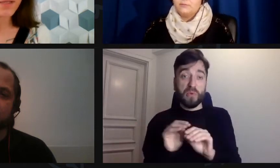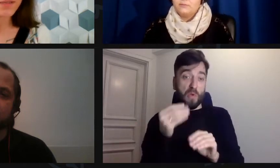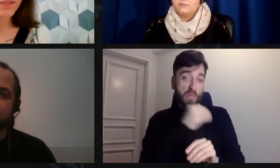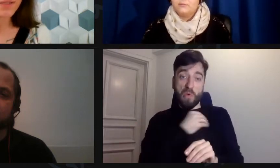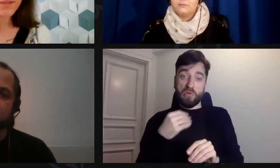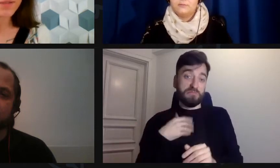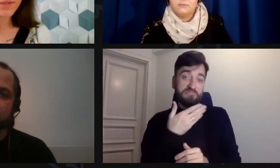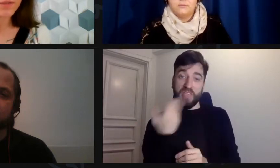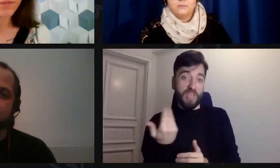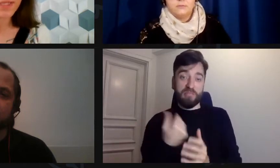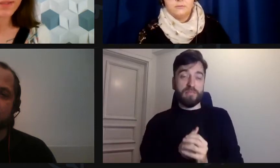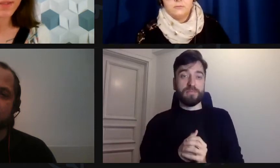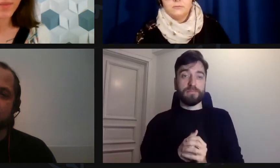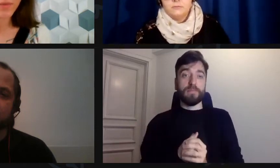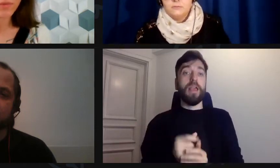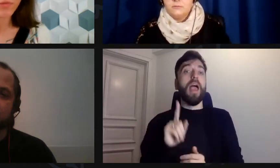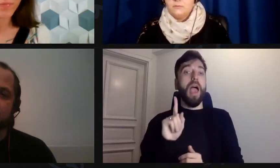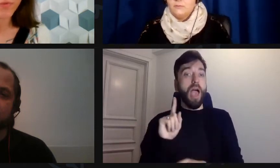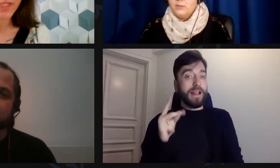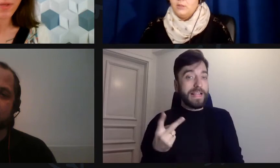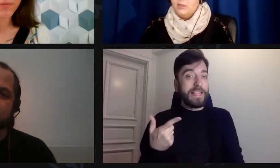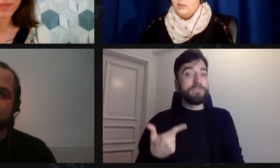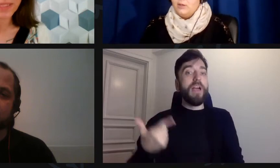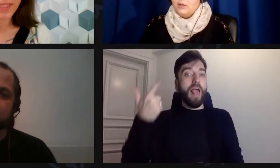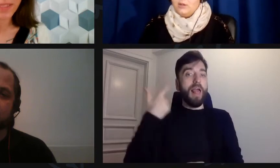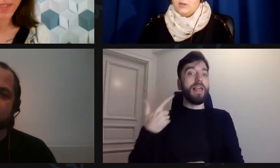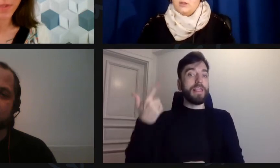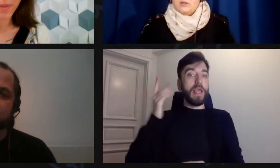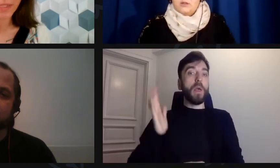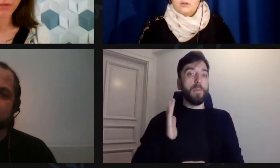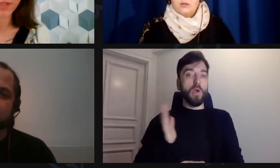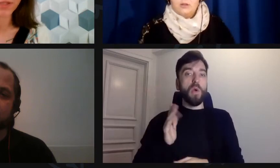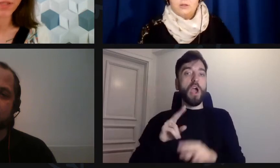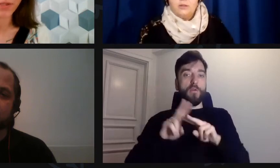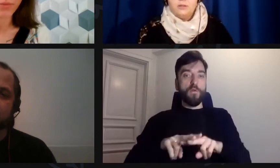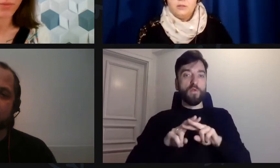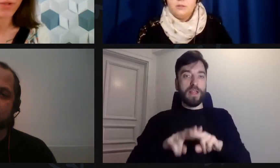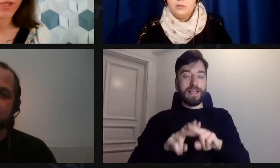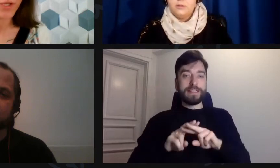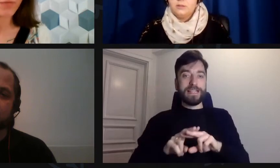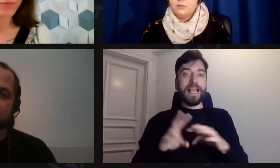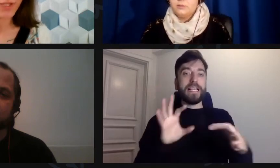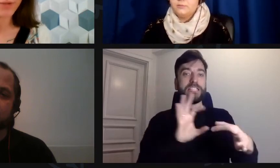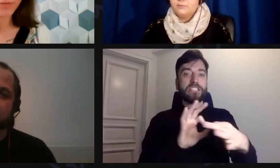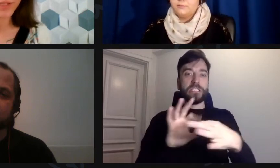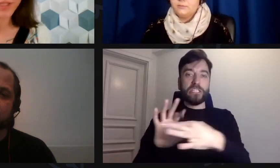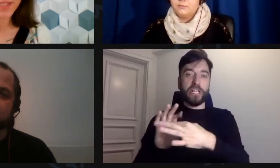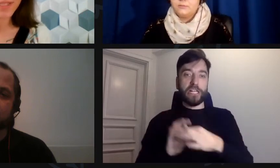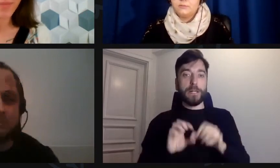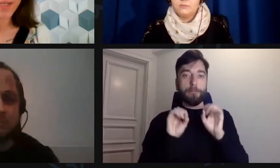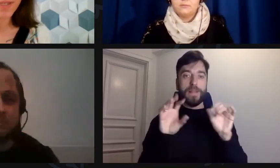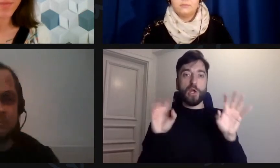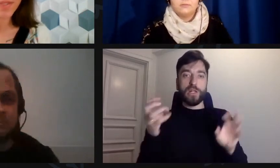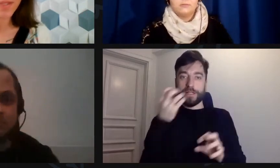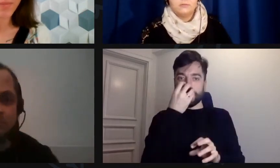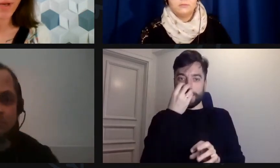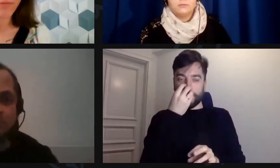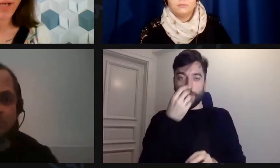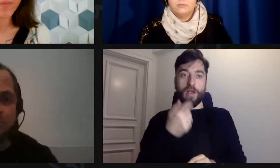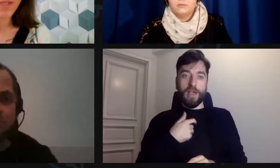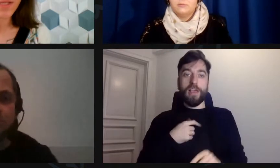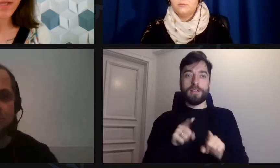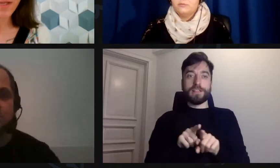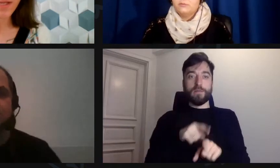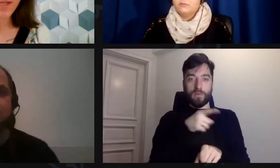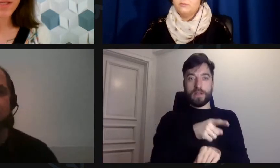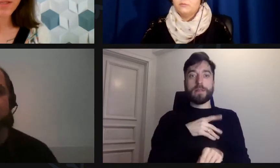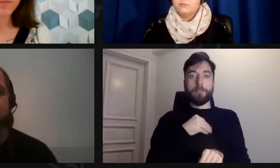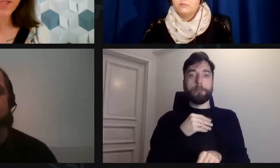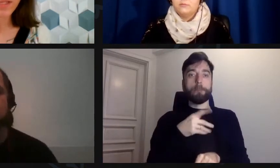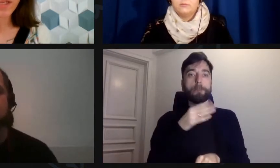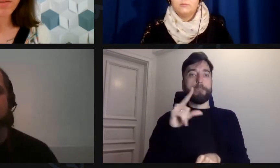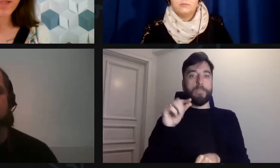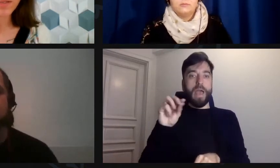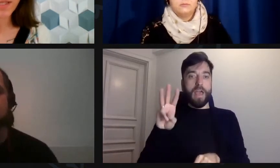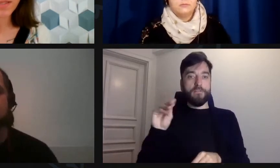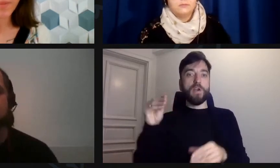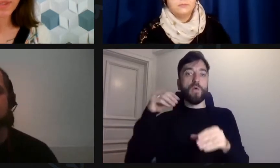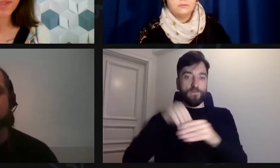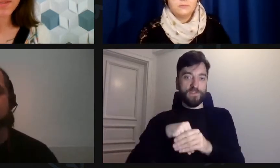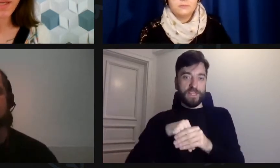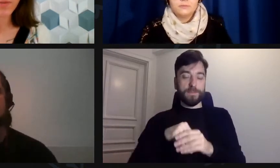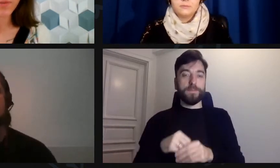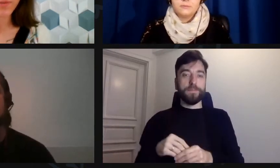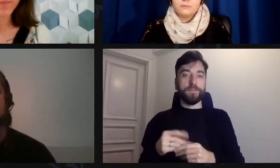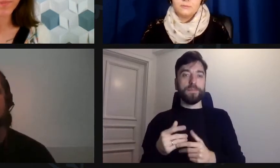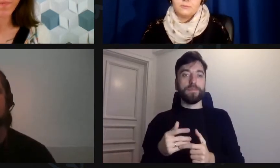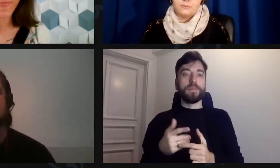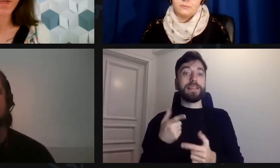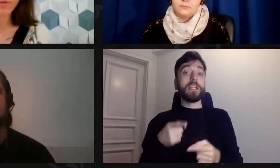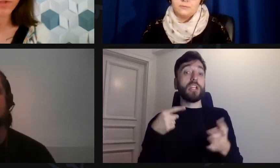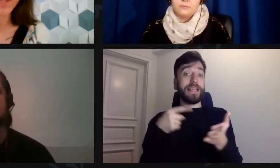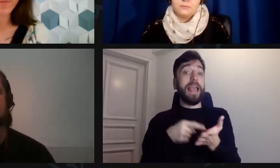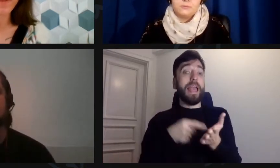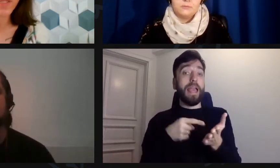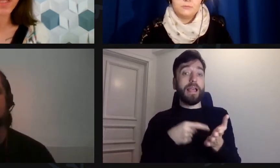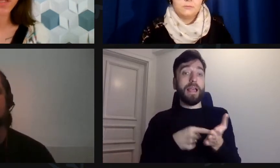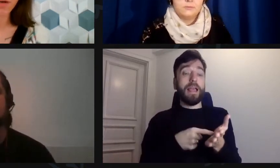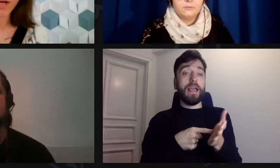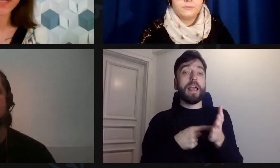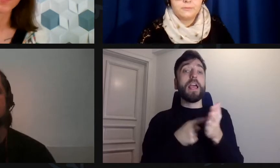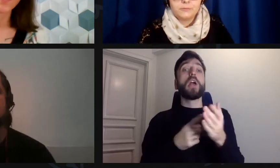2 lata temu powstał fundacja siec pedagogiki cyrku, w której również jestem razem z Pawłem i właśnie ta organizacja ma na celu również prowadzenie szkoleń.